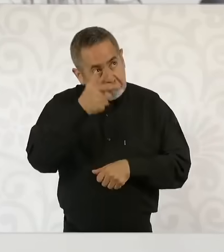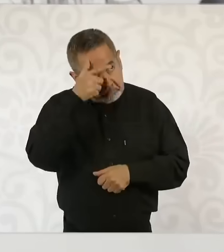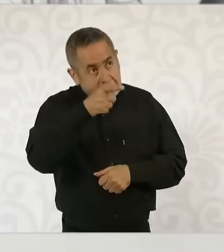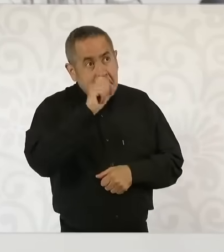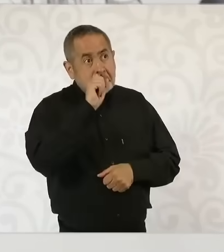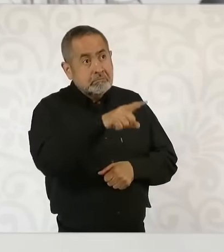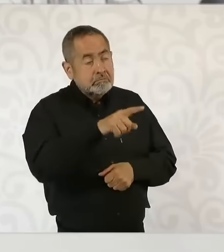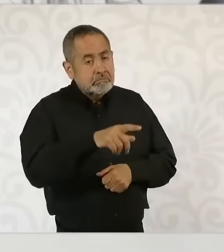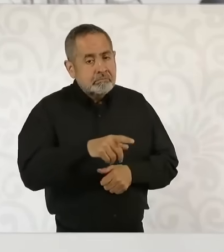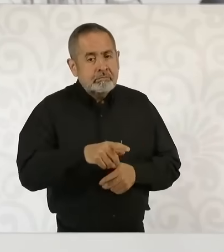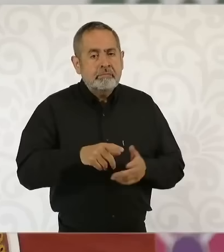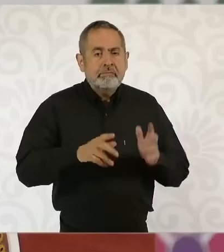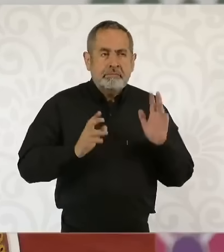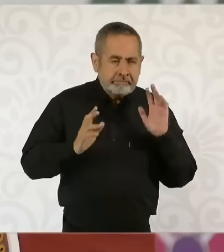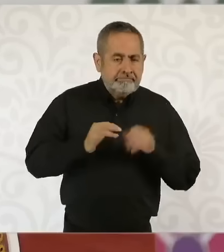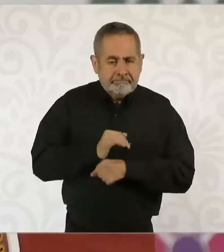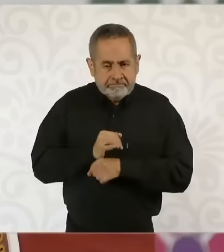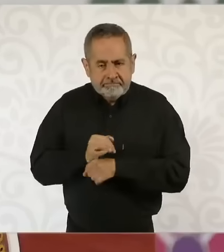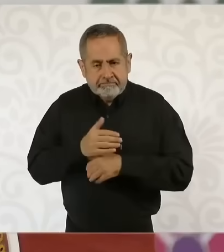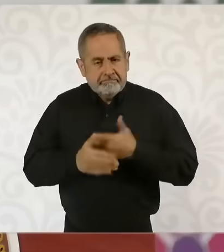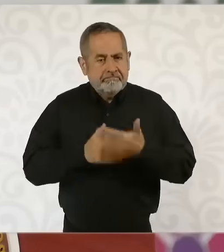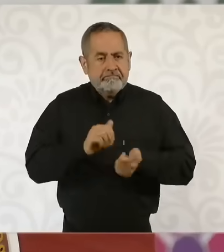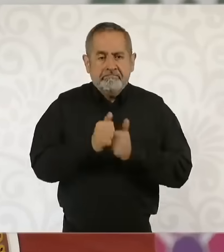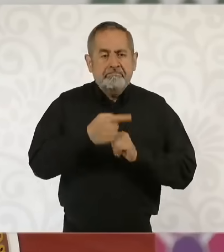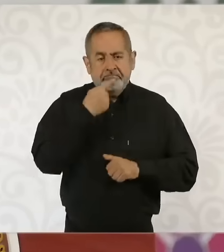Entonces es parte de las investigaciones porque ahí mismo dice que estamos trabajando,